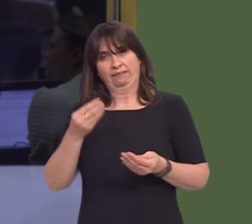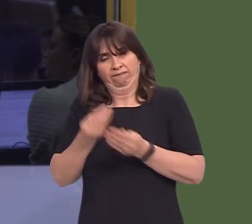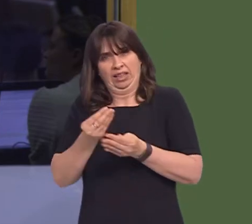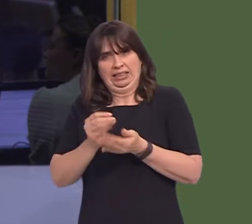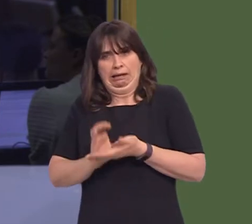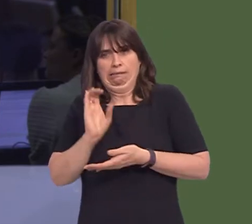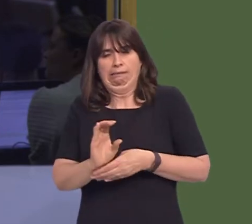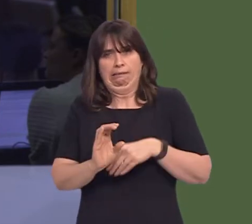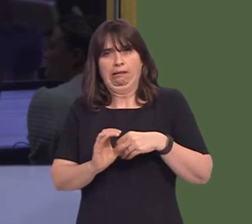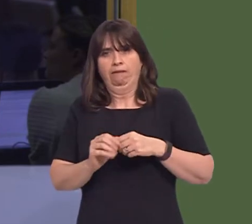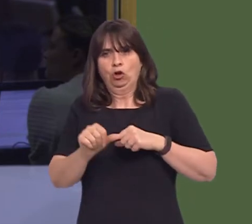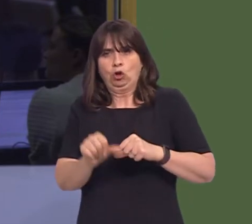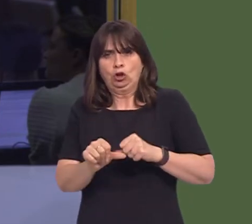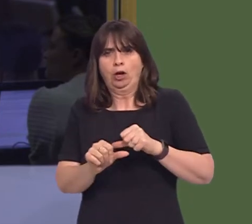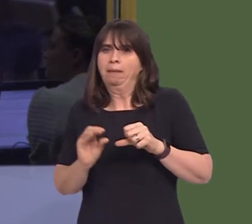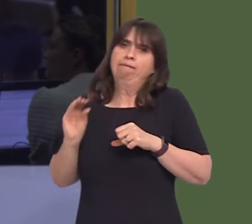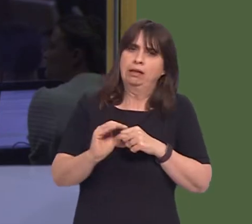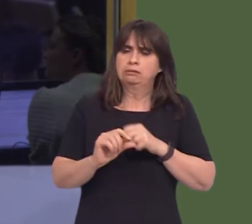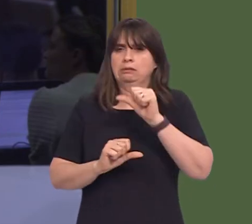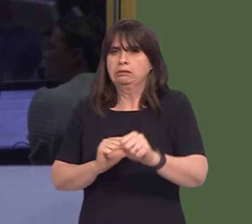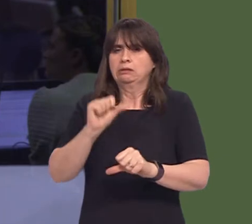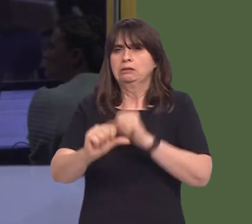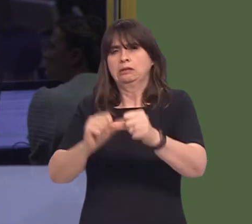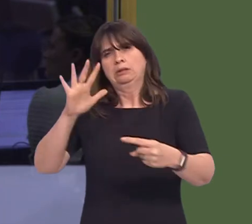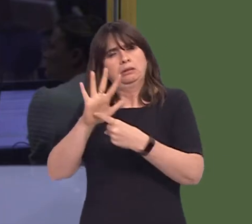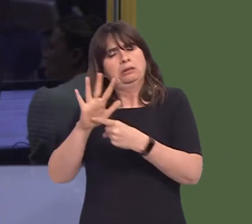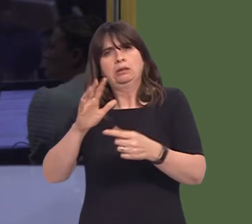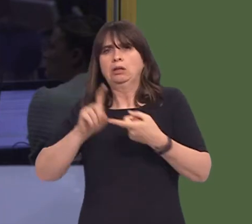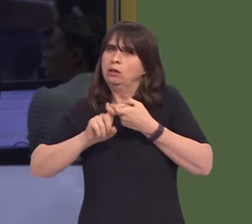rhoi mwy o eglurder a mwy o flaenoriaeth i'r pwynt sylfaenol ymaónid yn unig clodfori'r